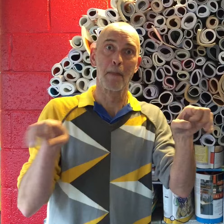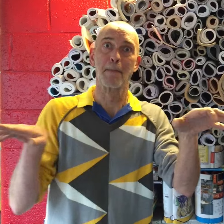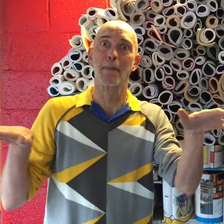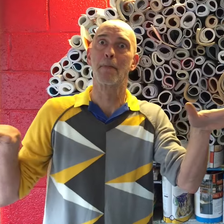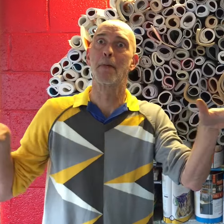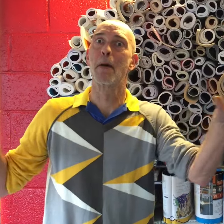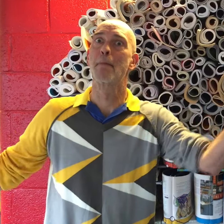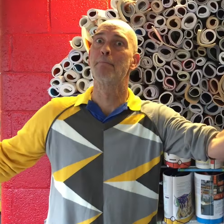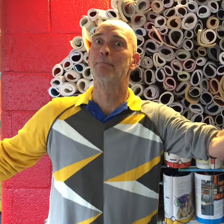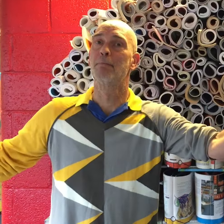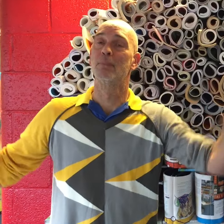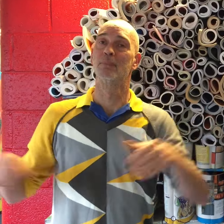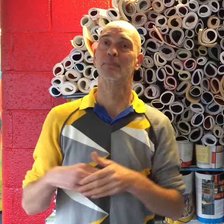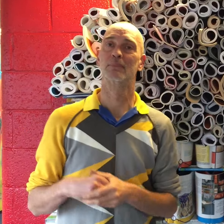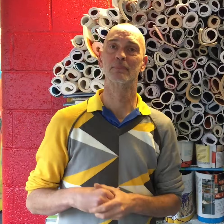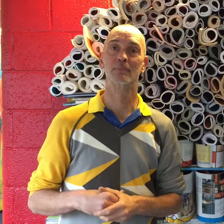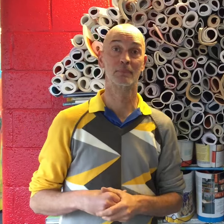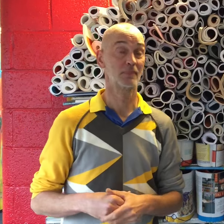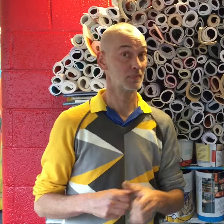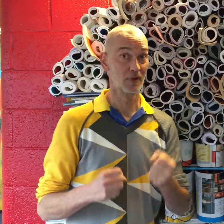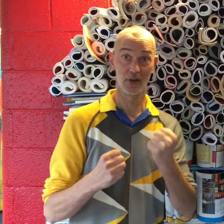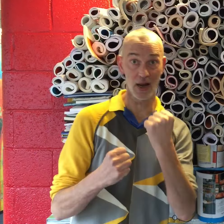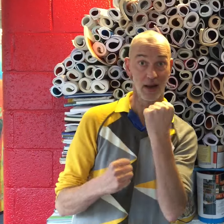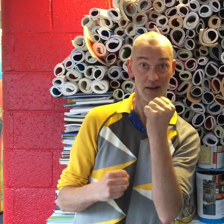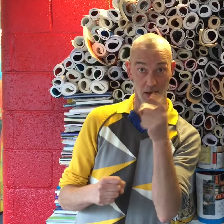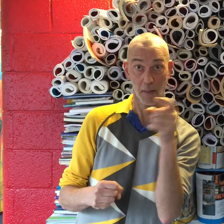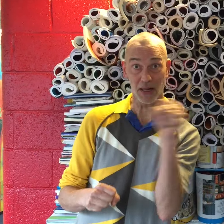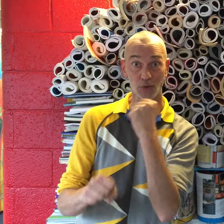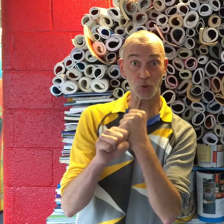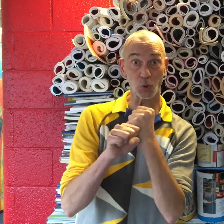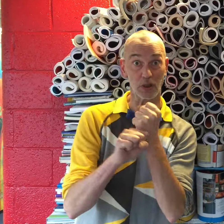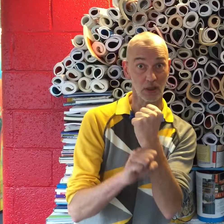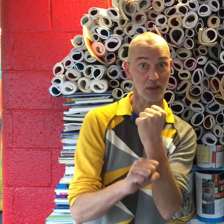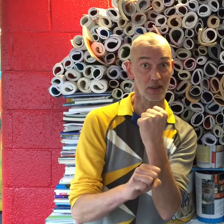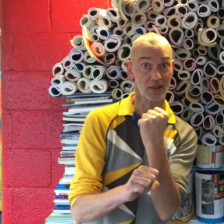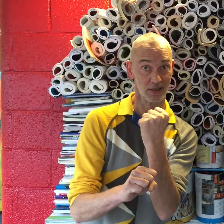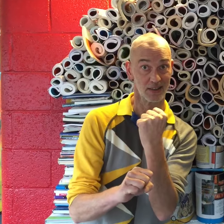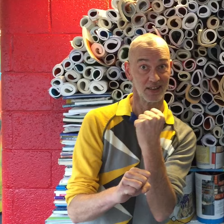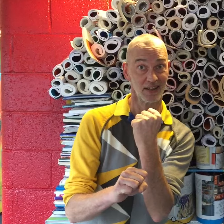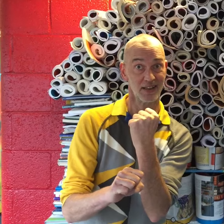Dan gaat #gebarenchallenge verder verspreiden op sociale media. Doe jij mee? MEEDOEN!!